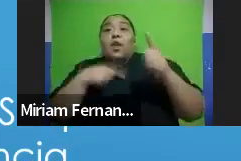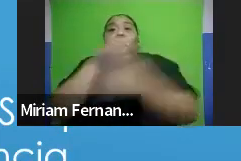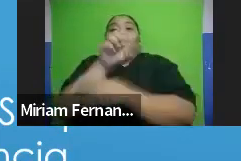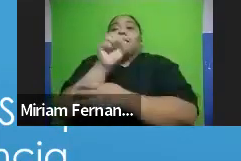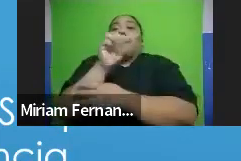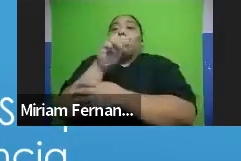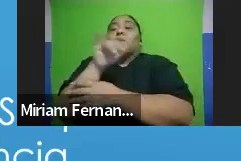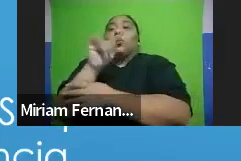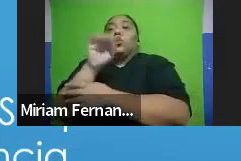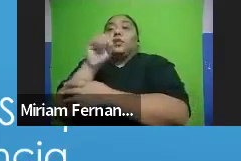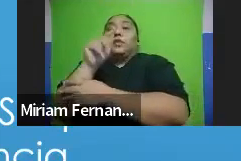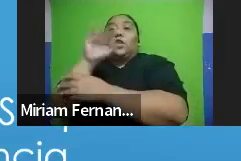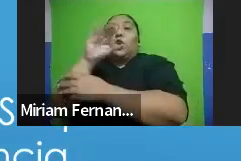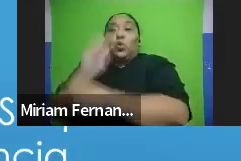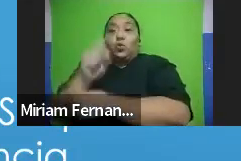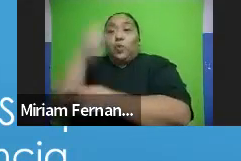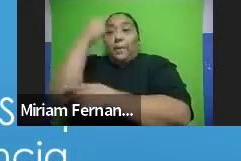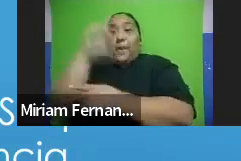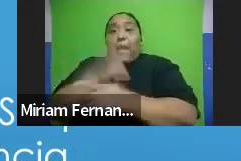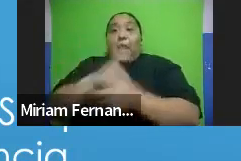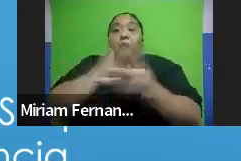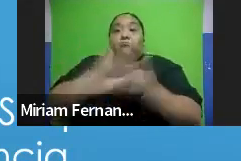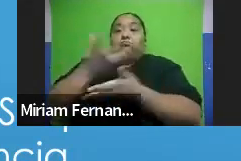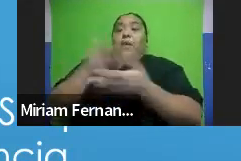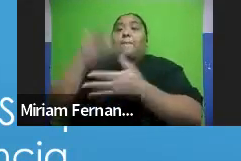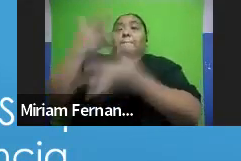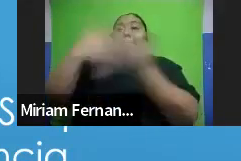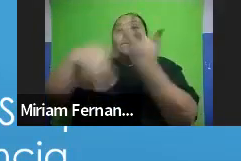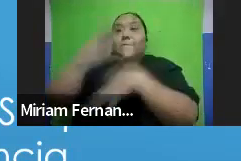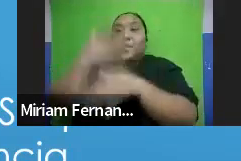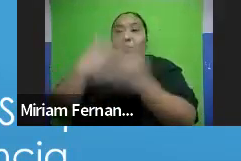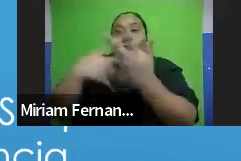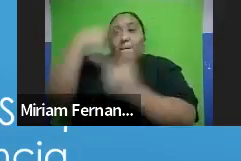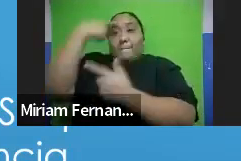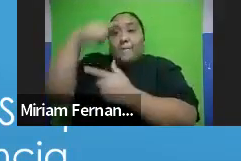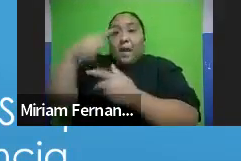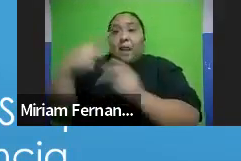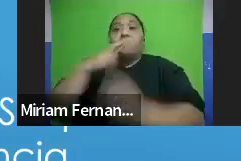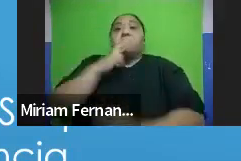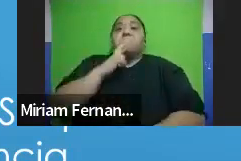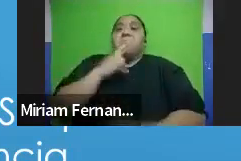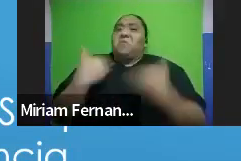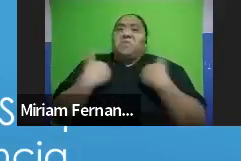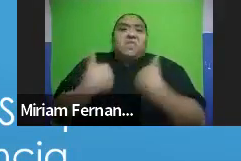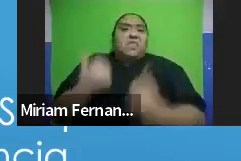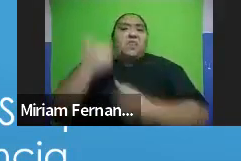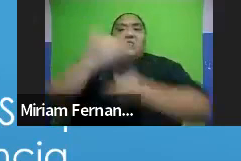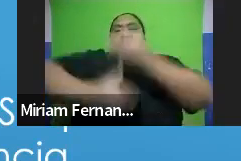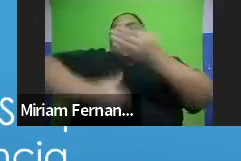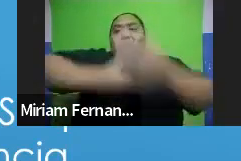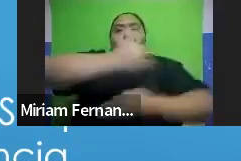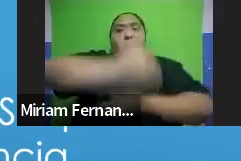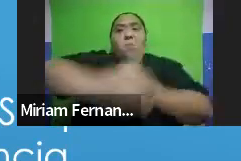instrumentos en e surgen aquí es desarrollar instrumentos semióticos que sean mediados con esta lengua de señas s para entender los procesos de inferior por de inferior i pena en esta